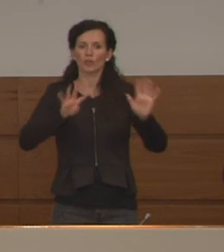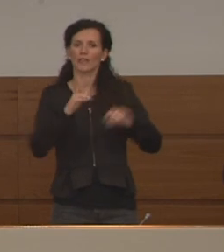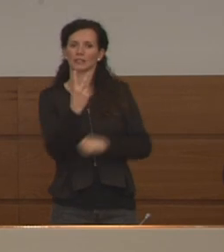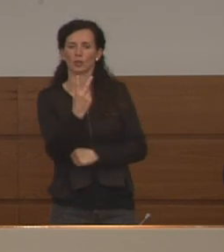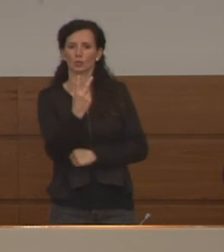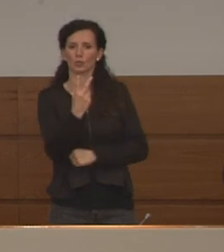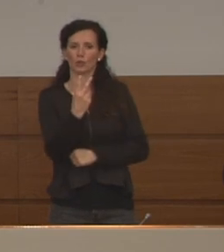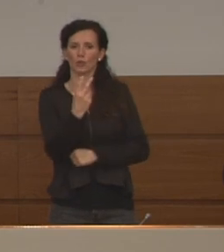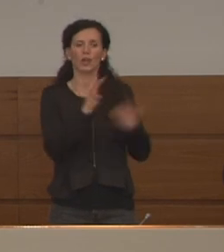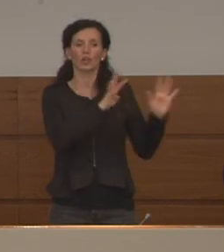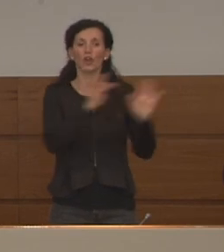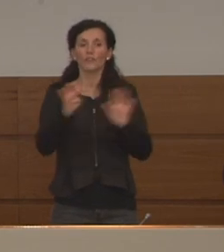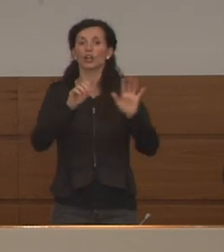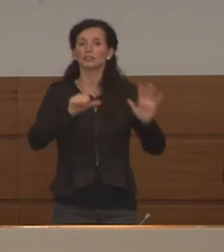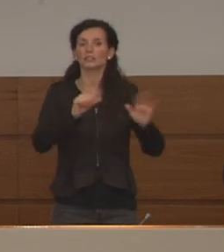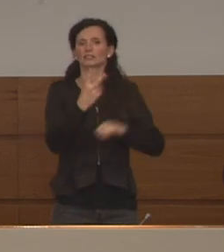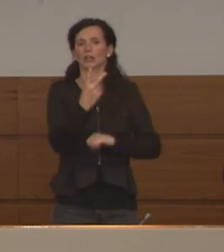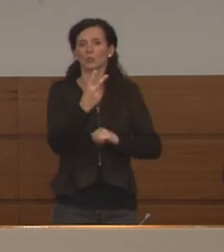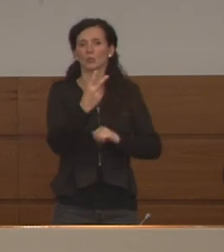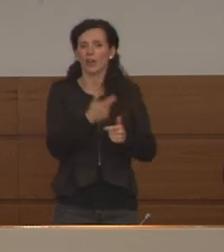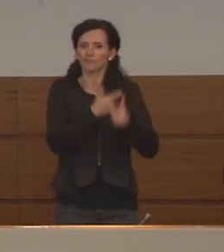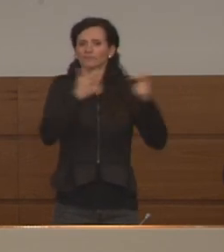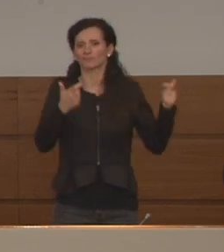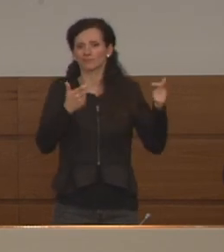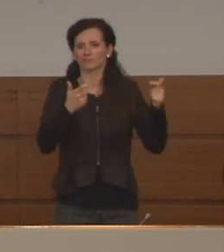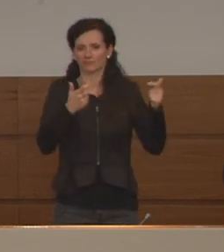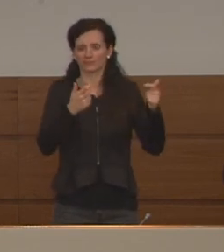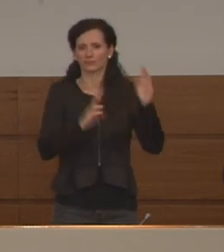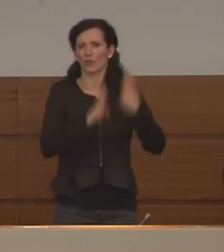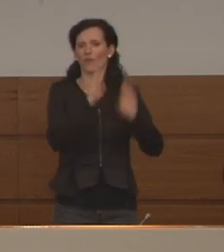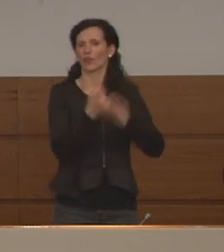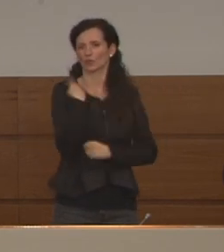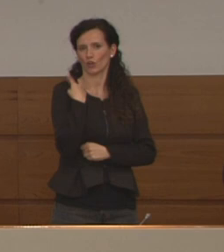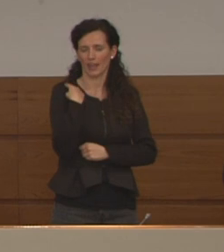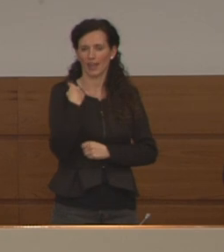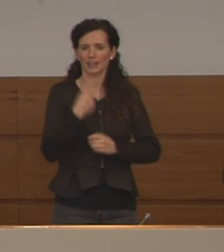962 in più rispetto a ieri. Per quanto riguarda le forze in campo,